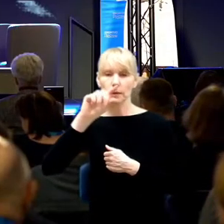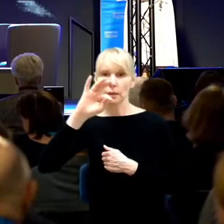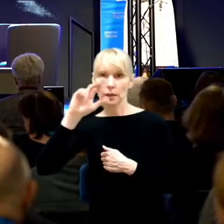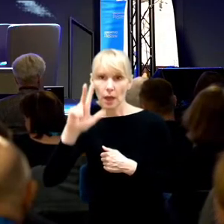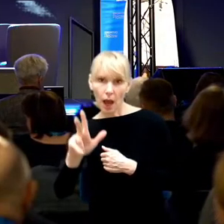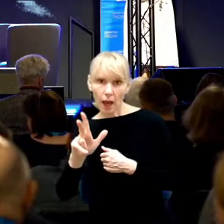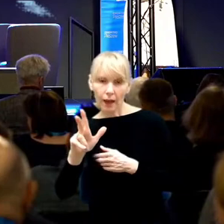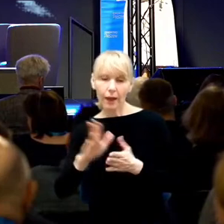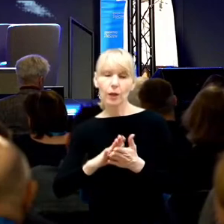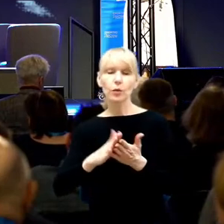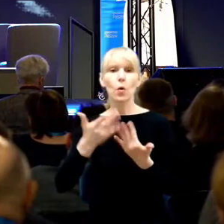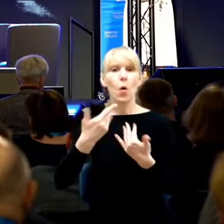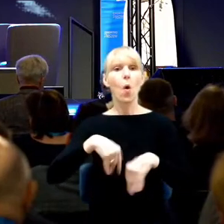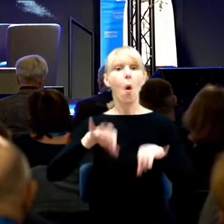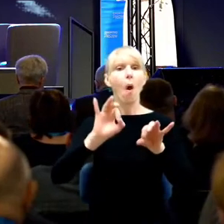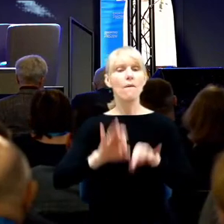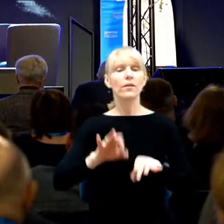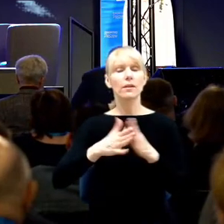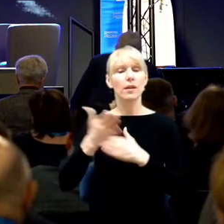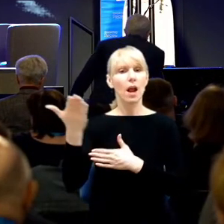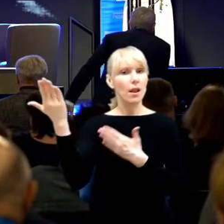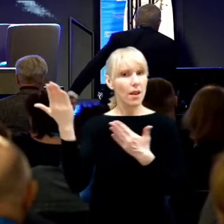burmistrz miasta i gminy Pleszew.